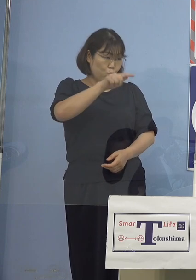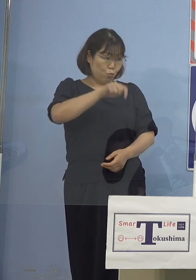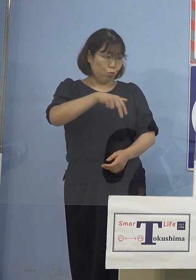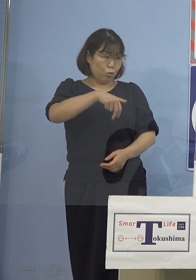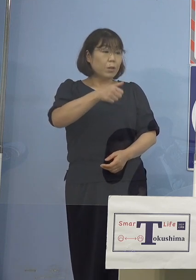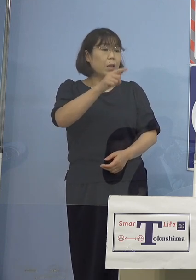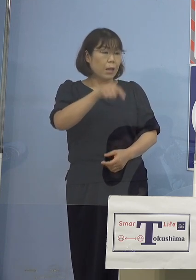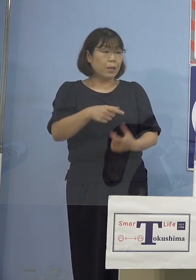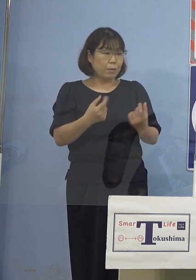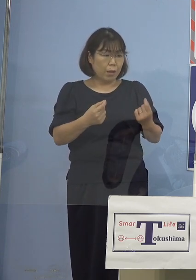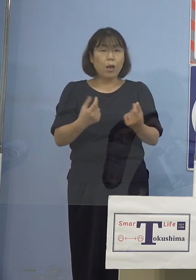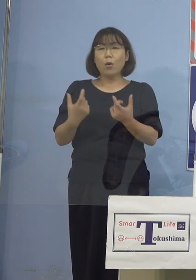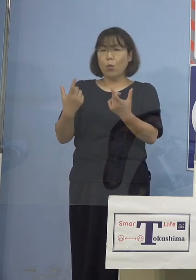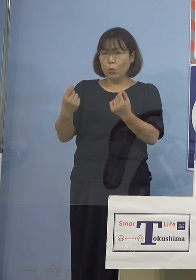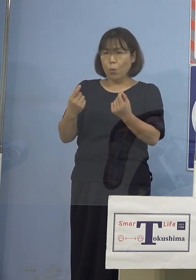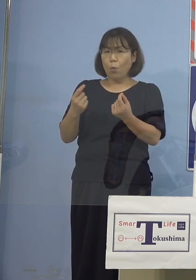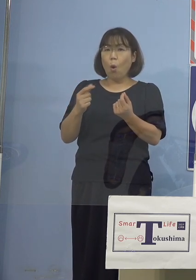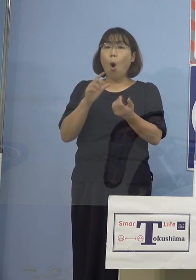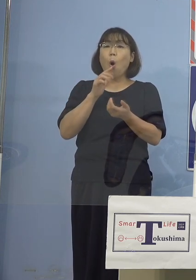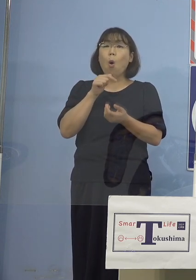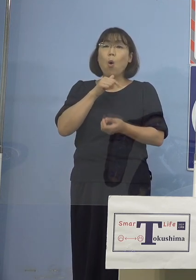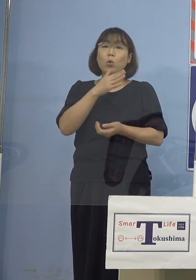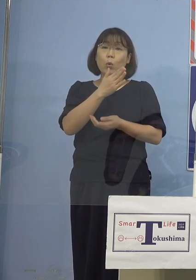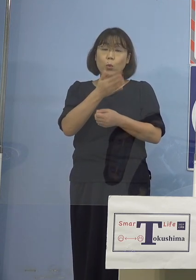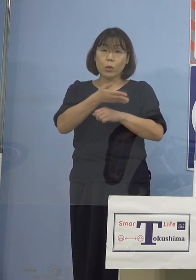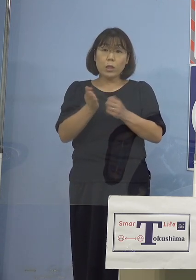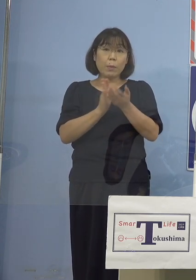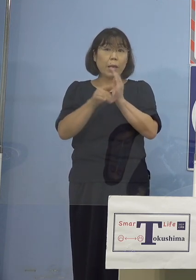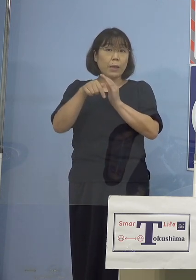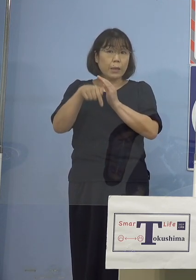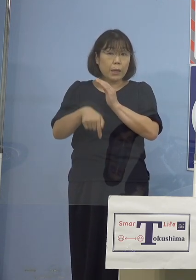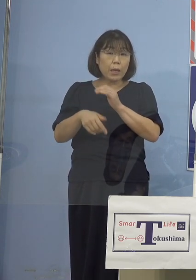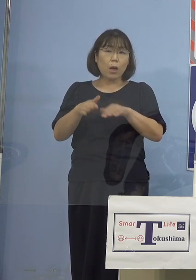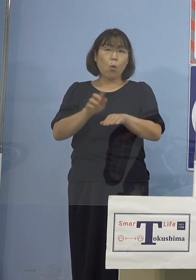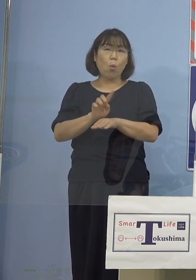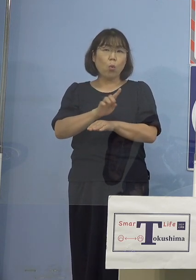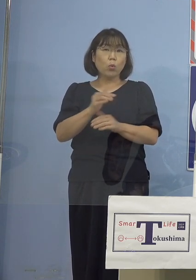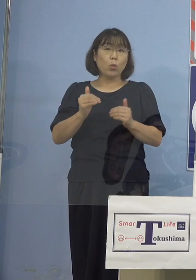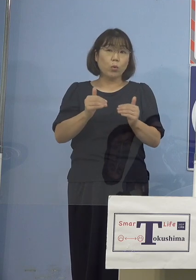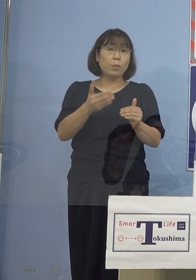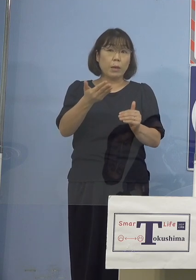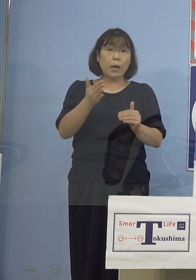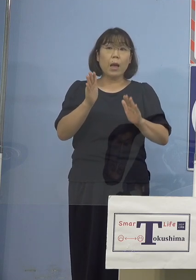これは、徳島県内でも今後 どういった形で進めていくか、計画はありますか